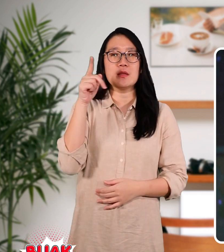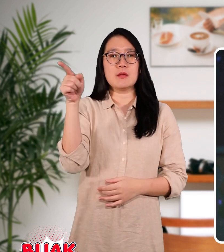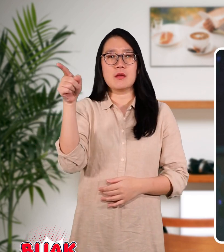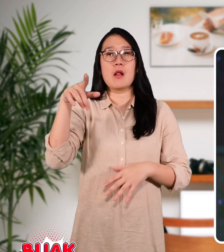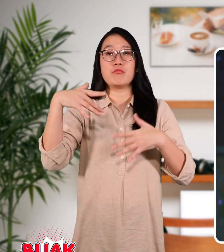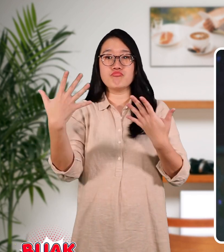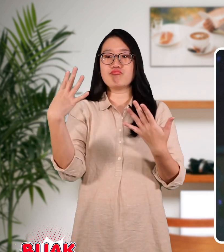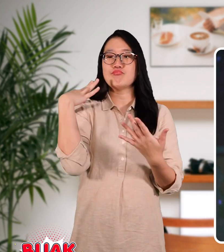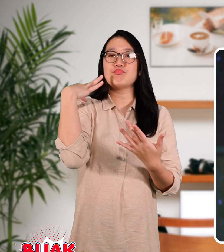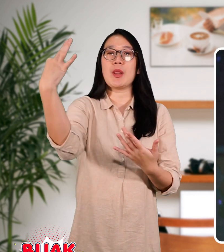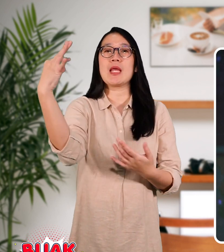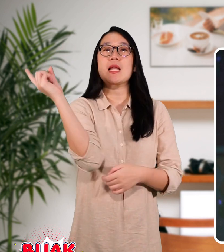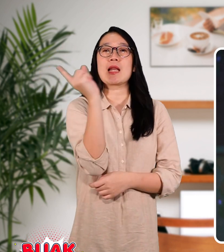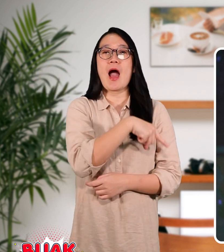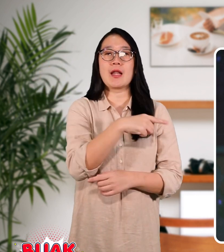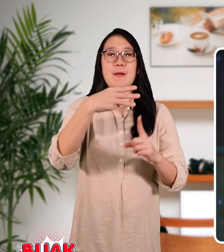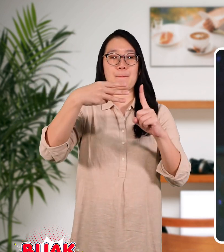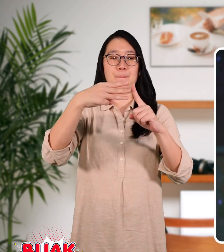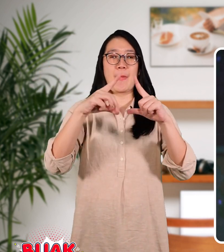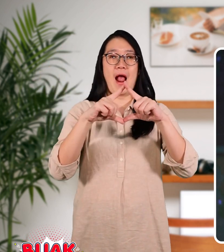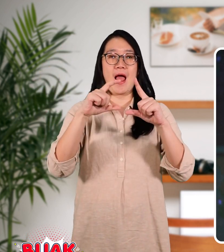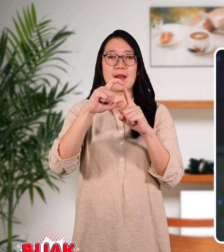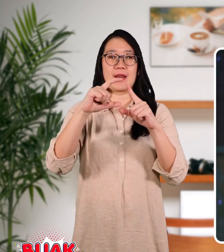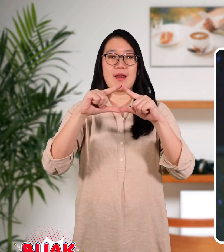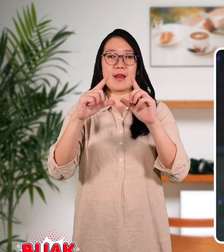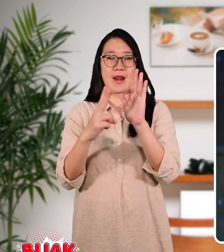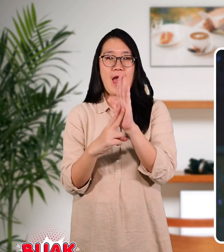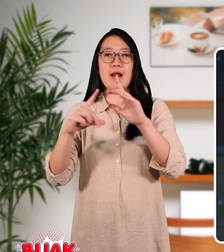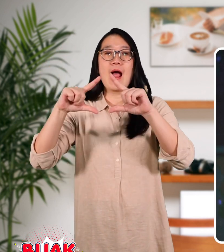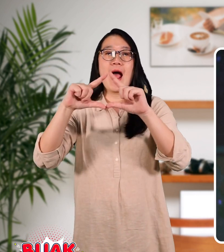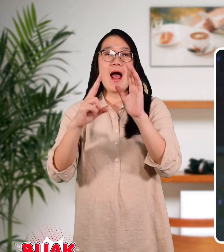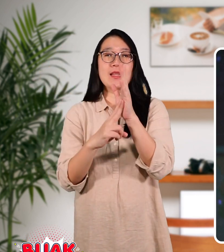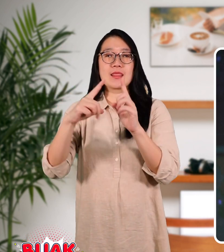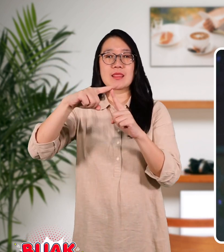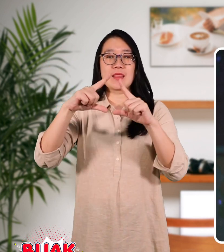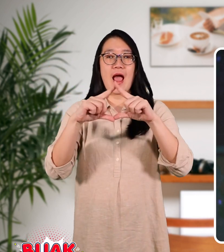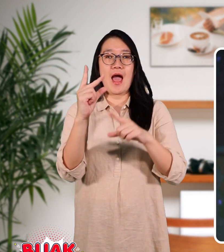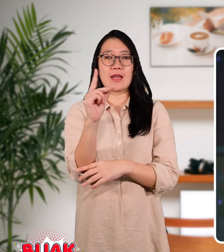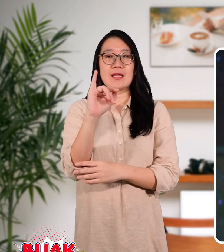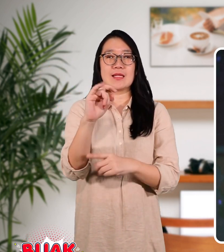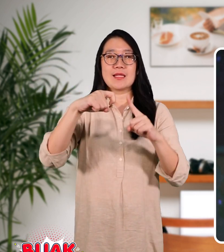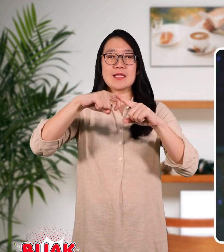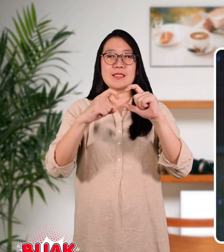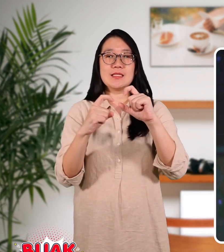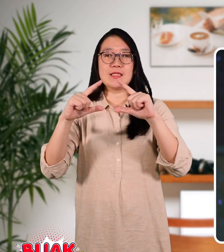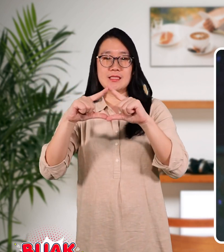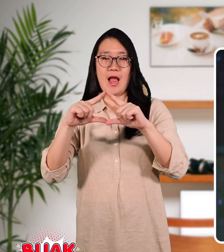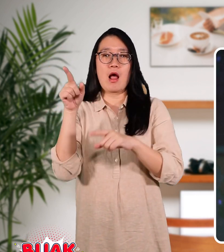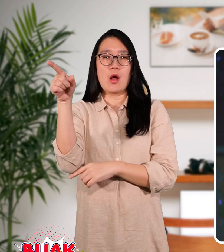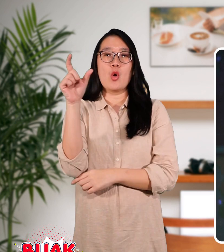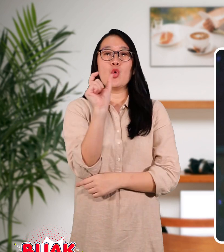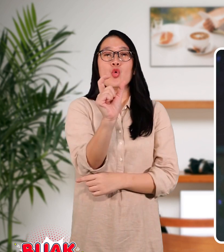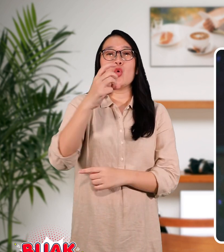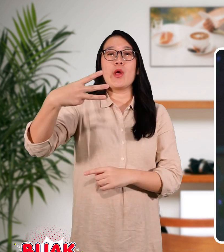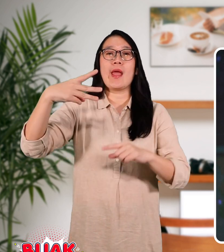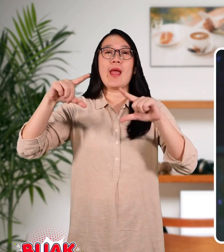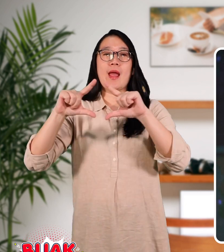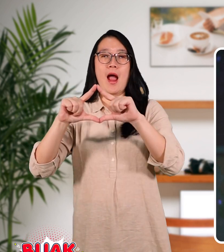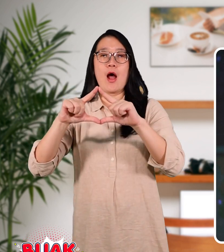lalu dia dipilih oleh Badan Antariksa Uni Emirat Arab (UEA)